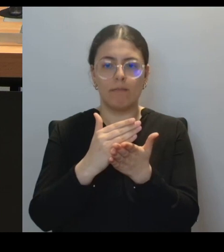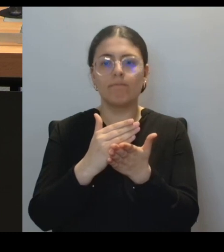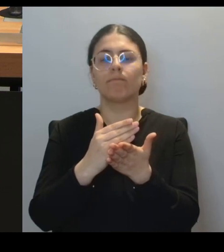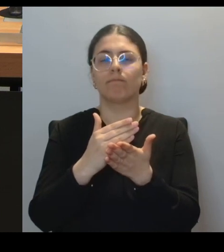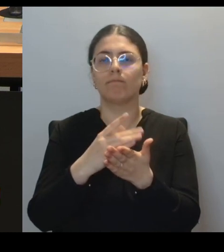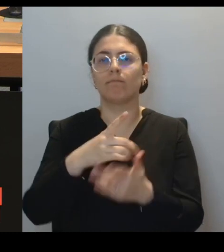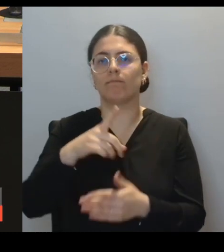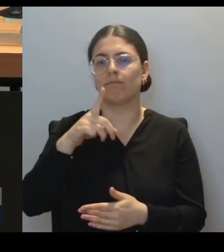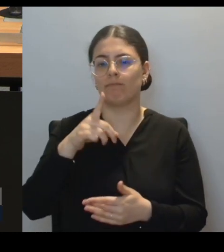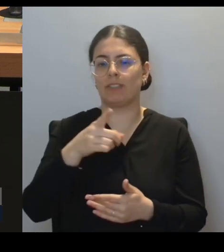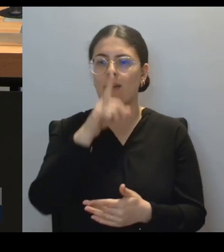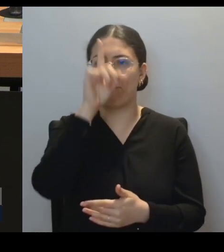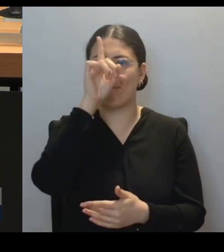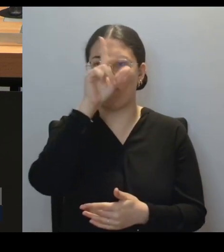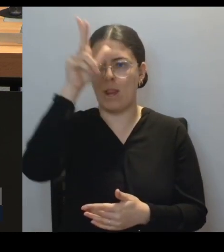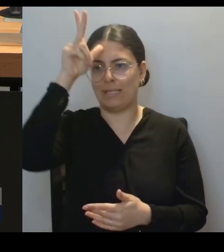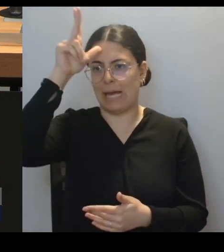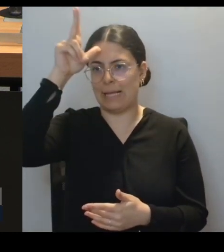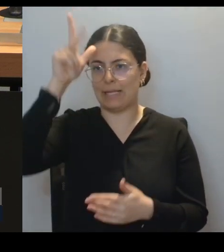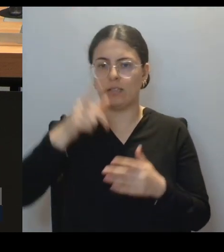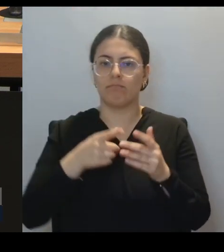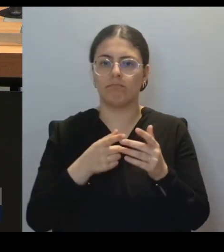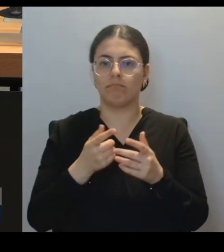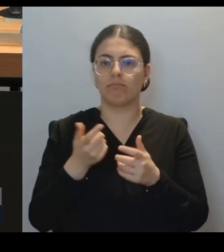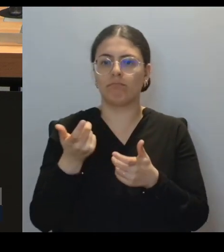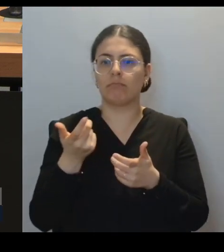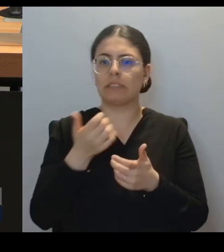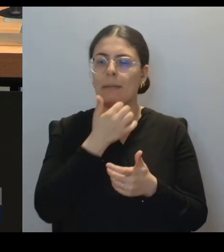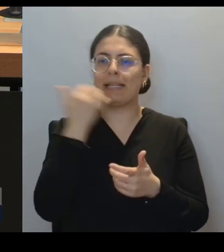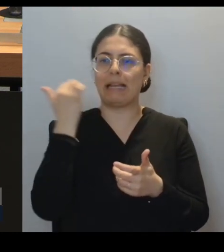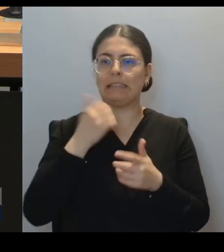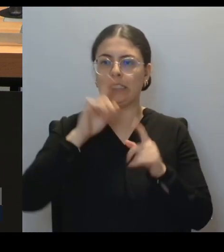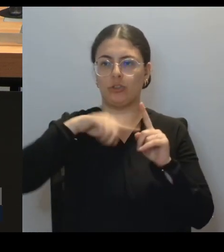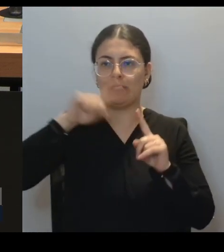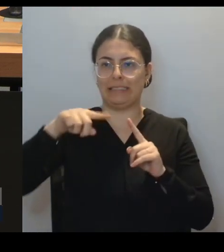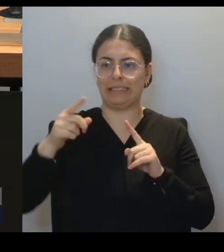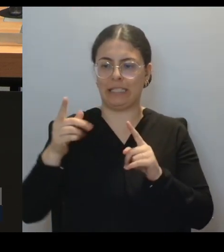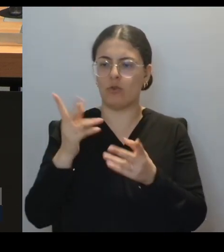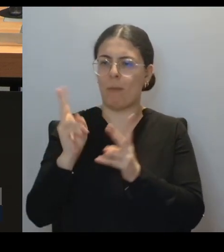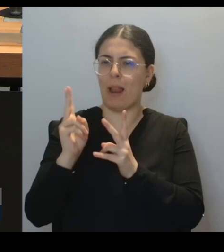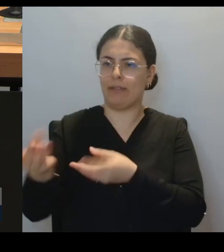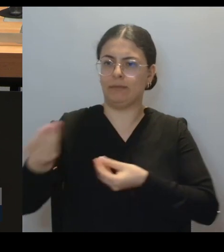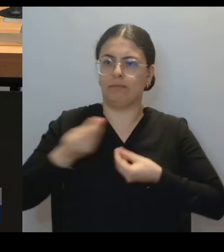Sie liegt mir also noch nicht vor. Jetzt wage ich aber trotzdem eine Prognose und Sie können mich